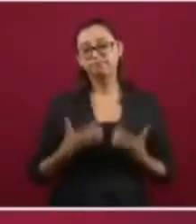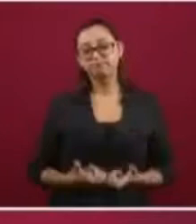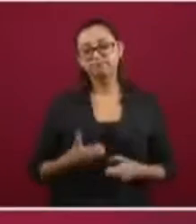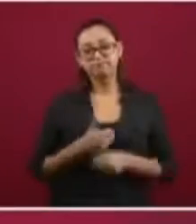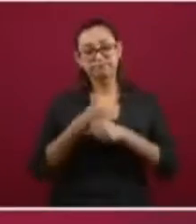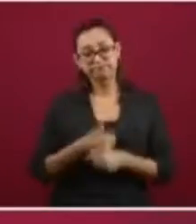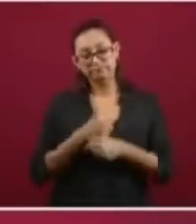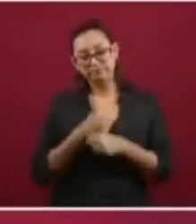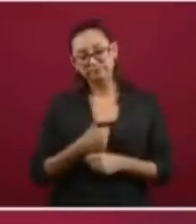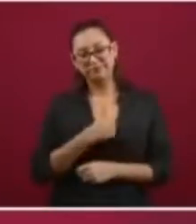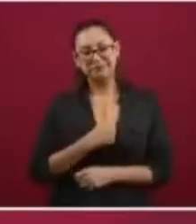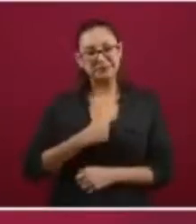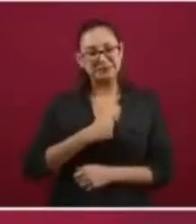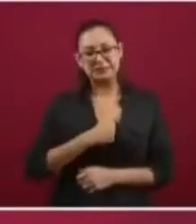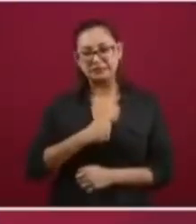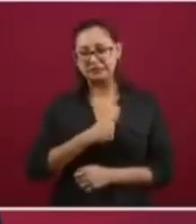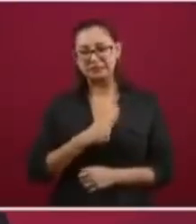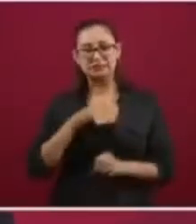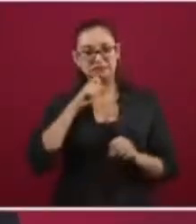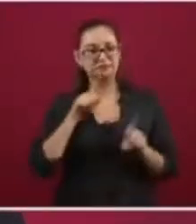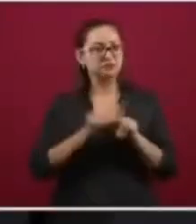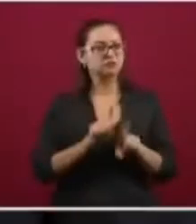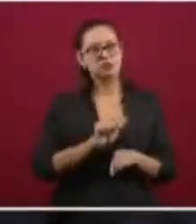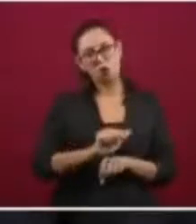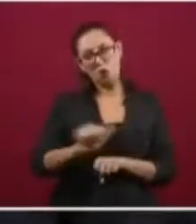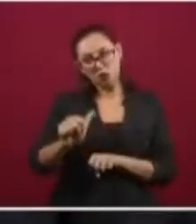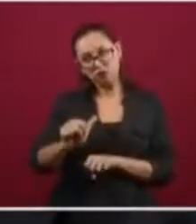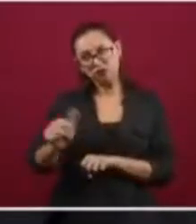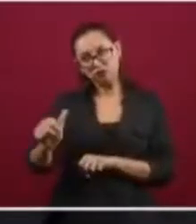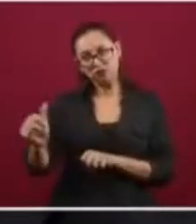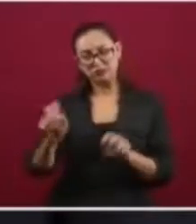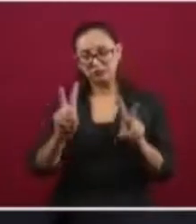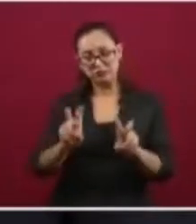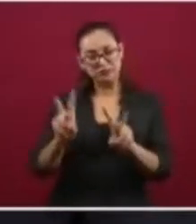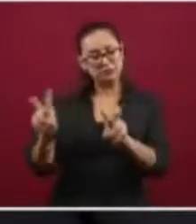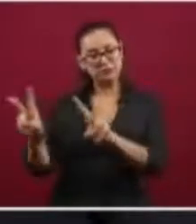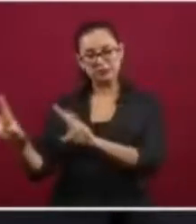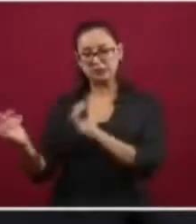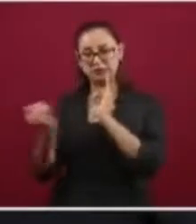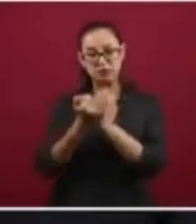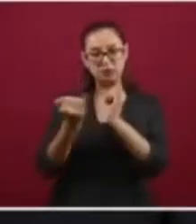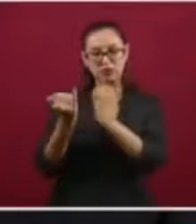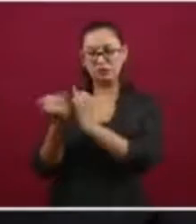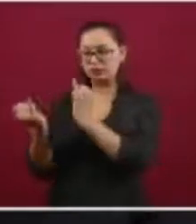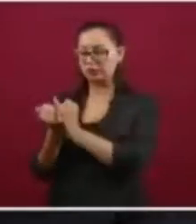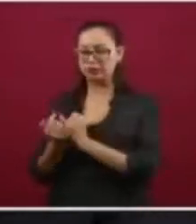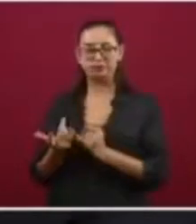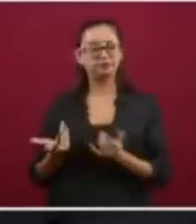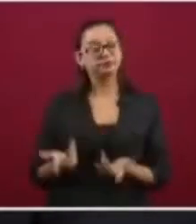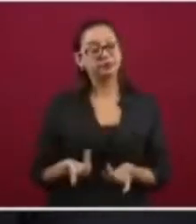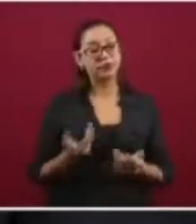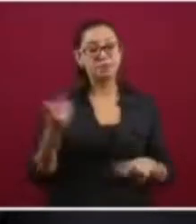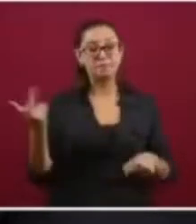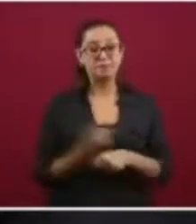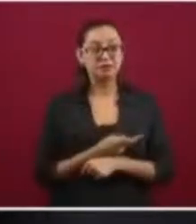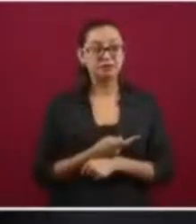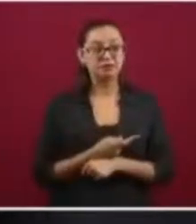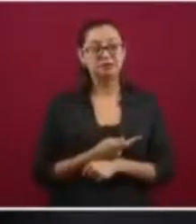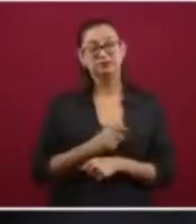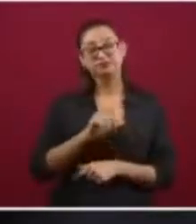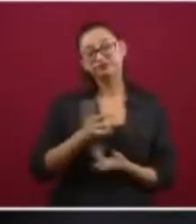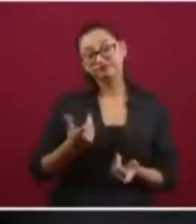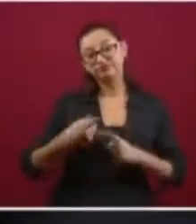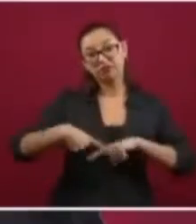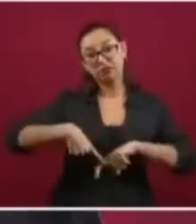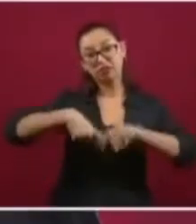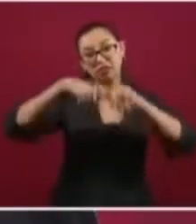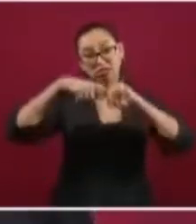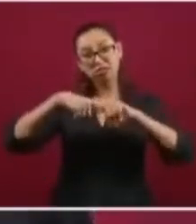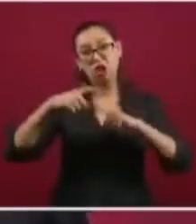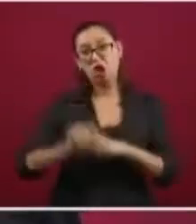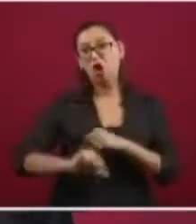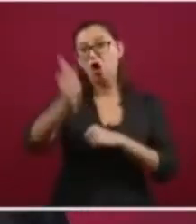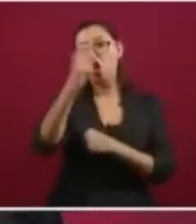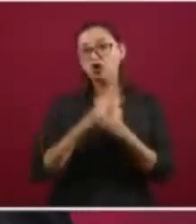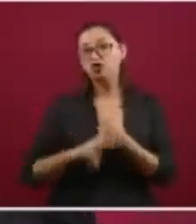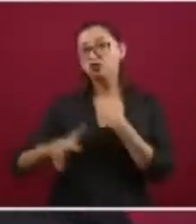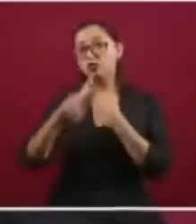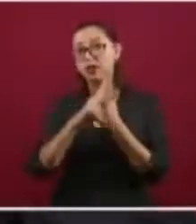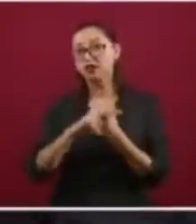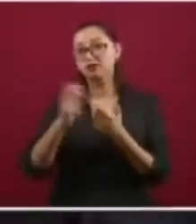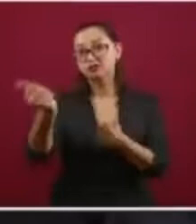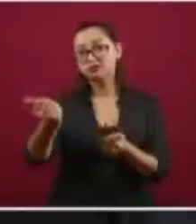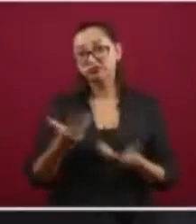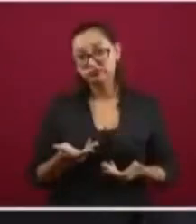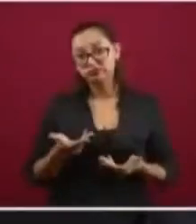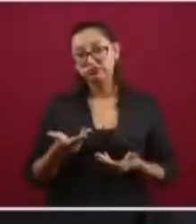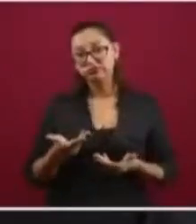como en otras cosas, de que nos volvimos dependientes en gas.